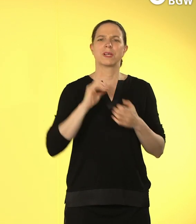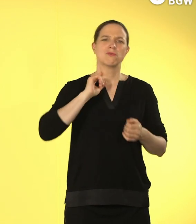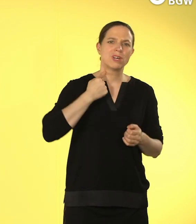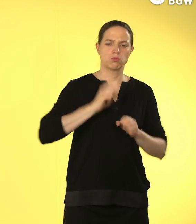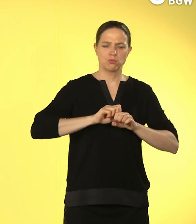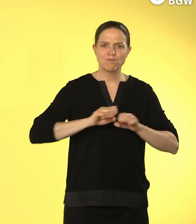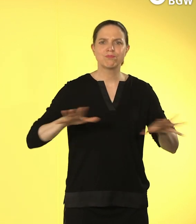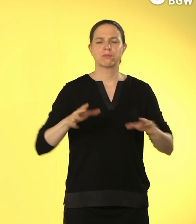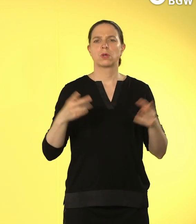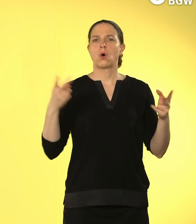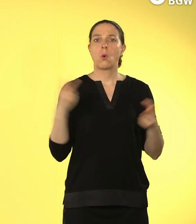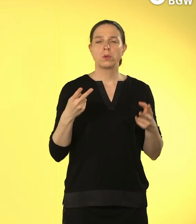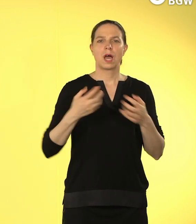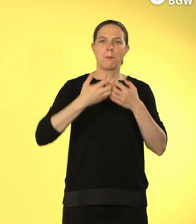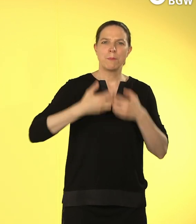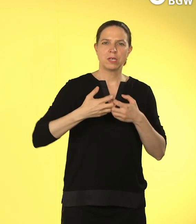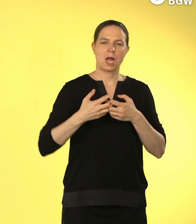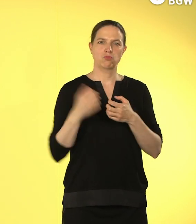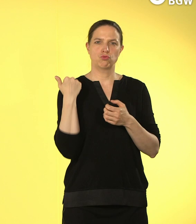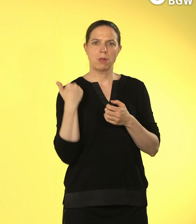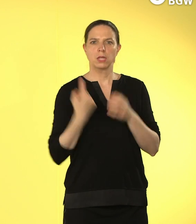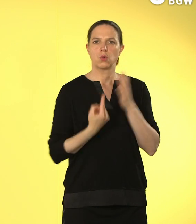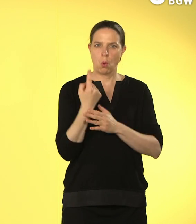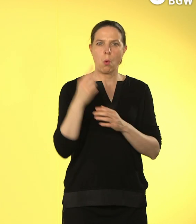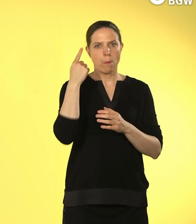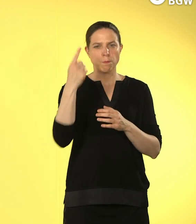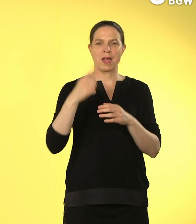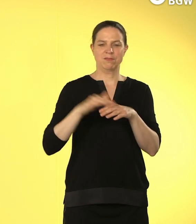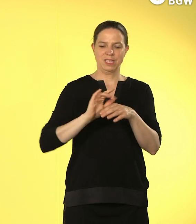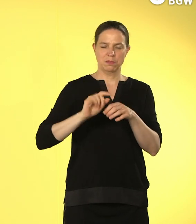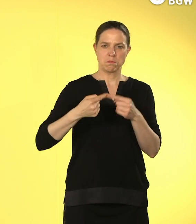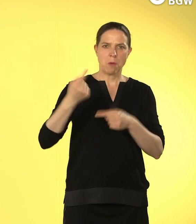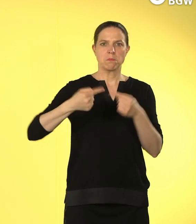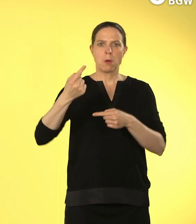oder mechanische Belastungen, also im Werkstatt-Bereichen: